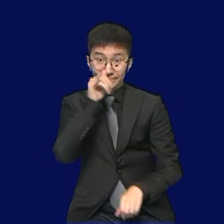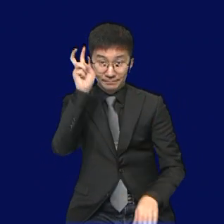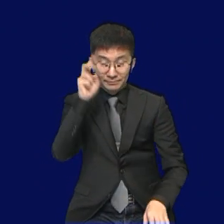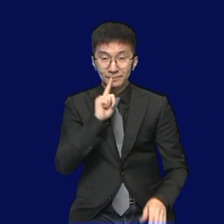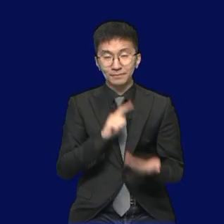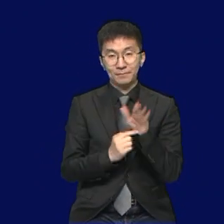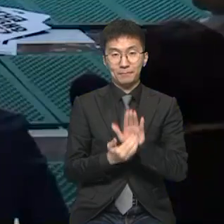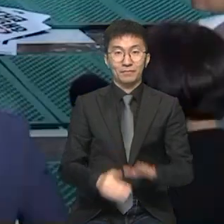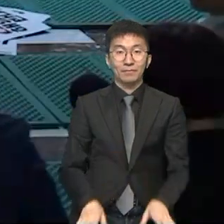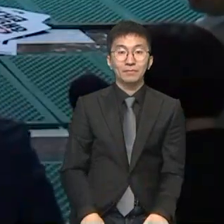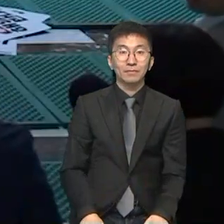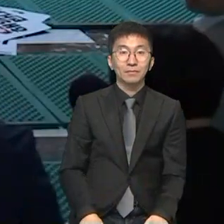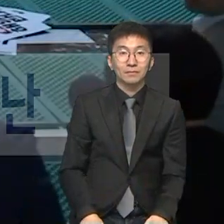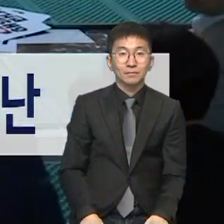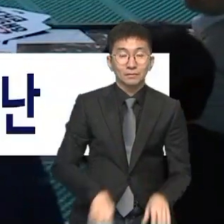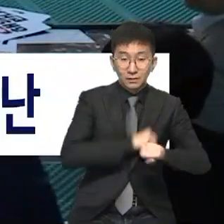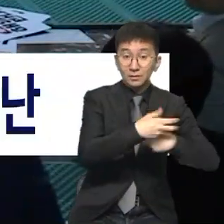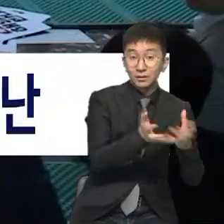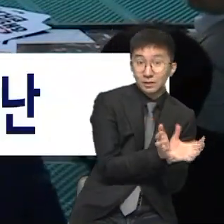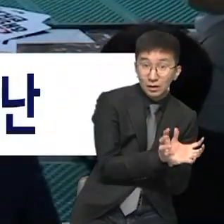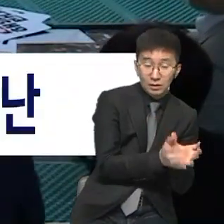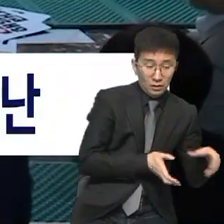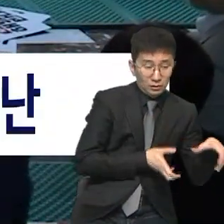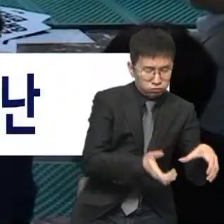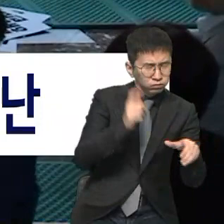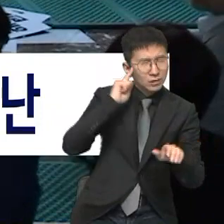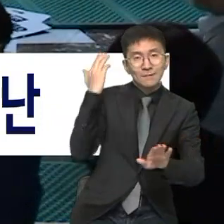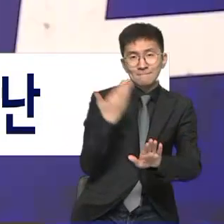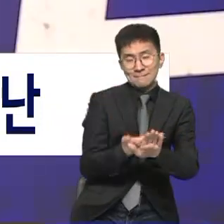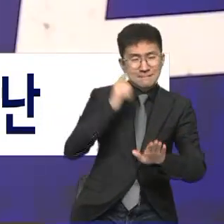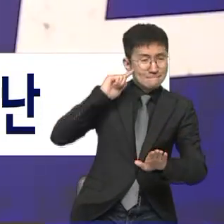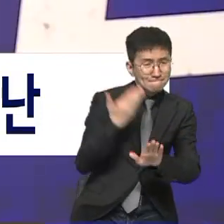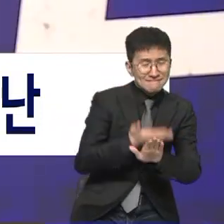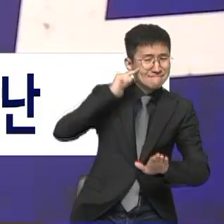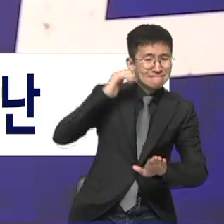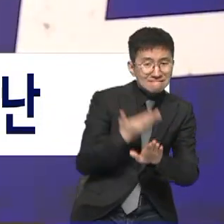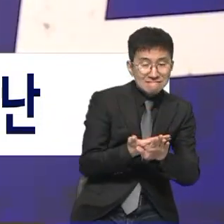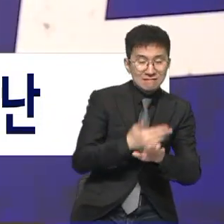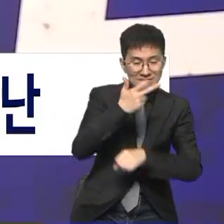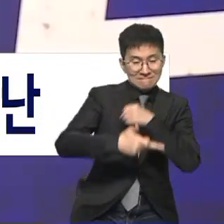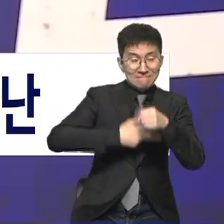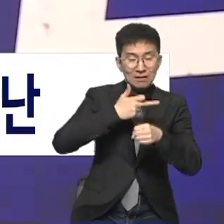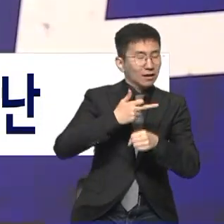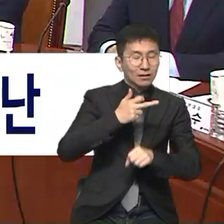설명했습니다. 민주당이 방류 저지를 내세우며 17시간 철야 농성에 돌입한 가운데 국민의힘은